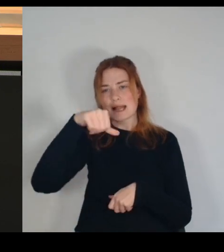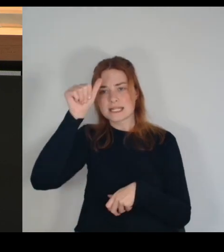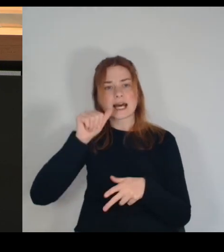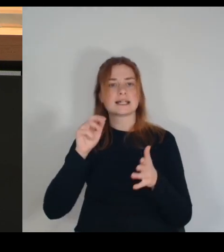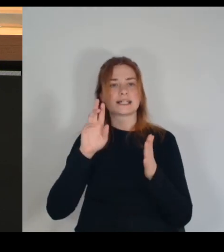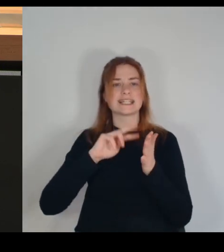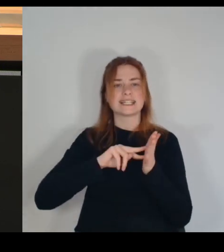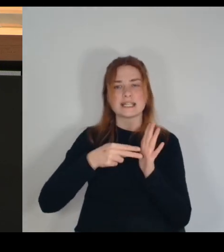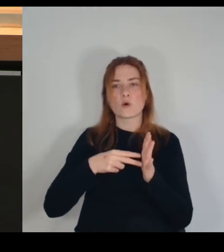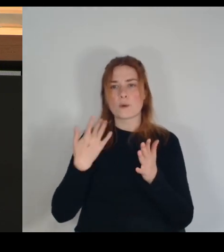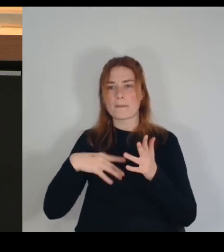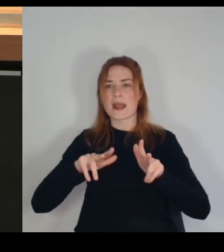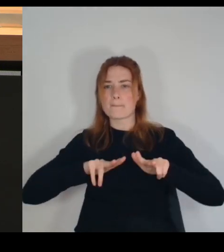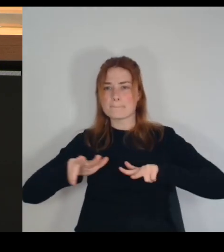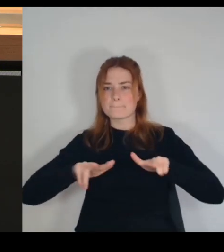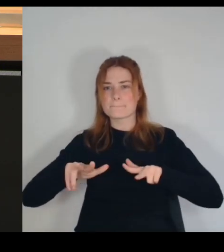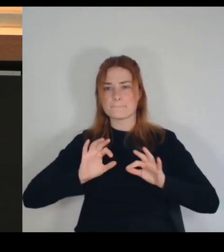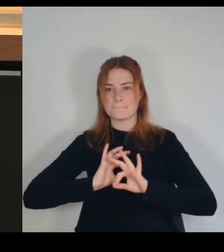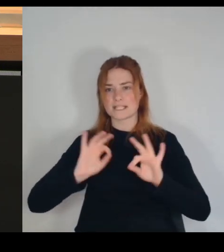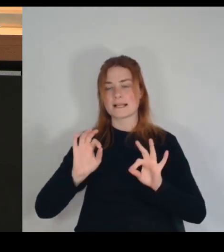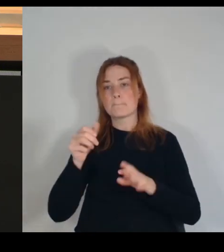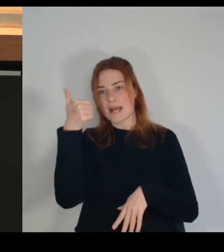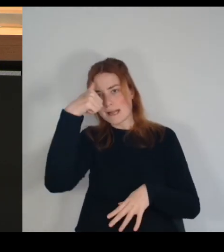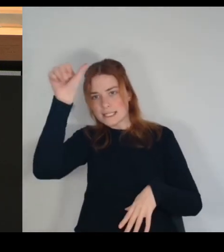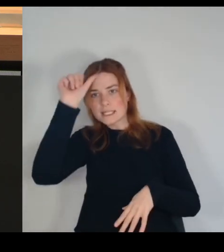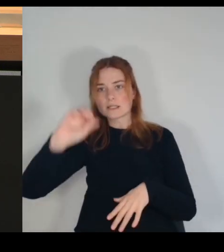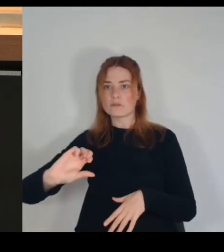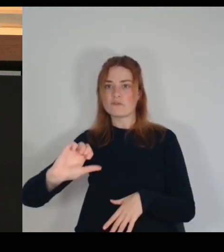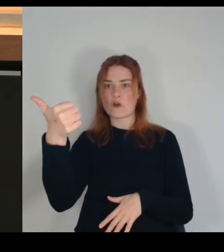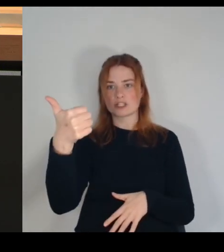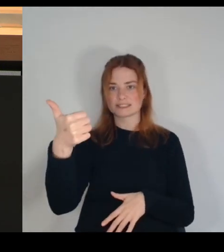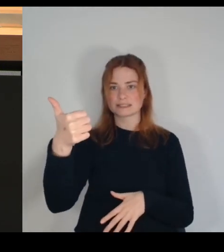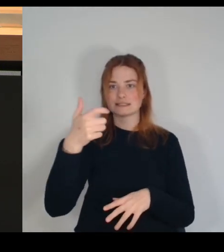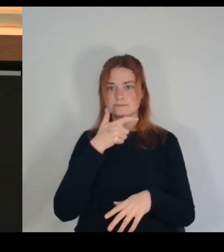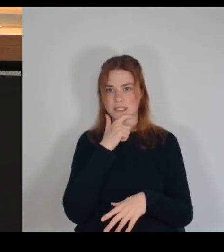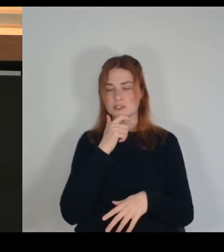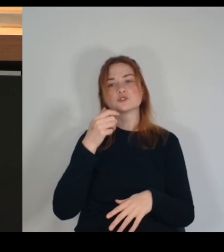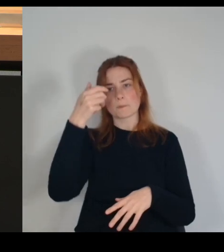Herzlichen Dank und ich freue mich auf die. Ich freue mich auf Ihre Unterstützung.